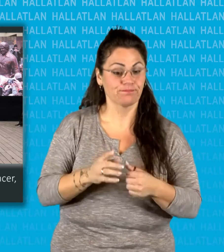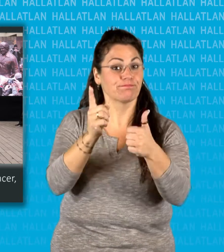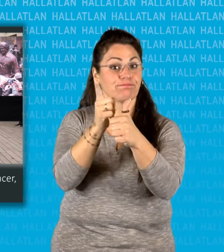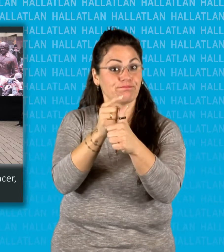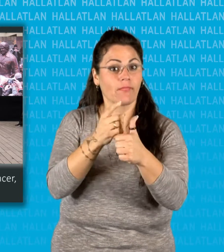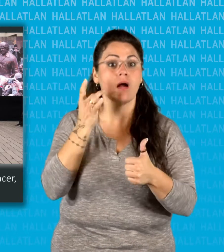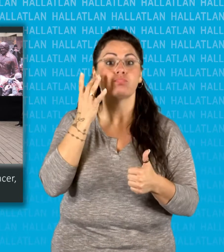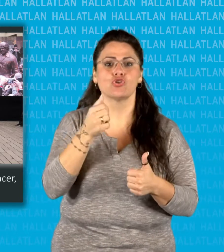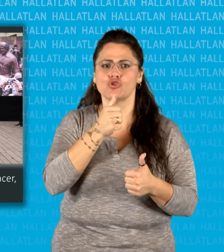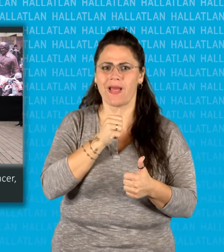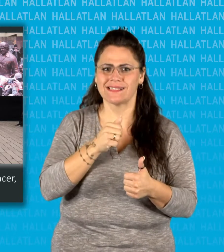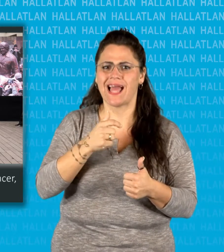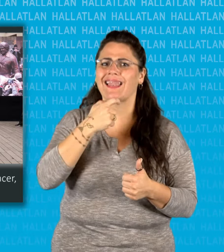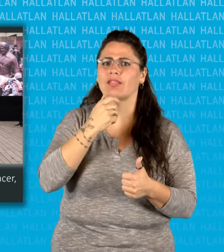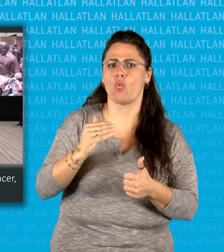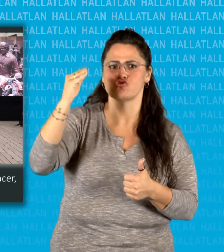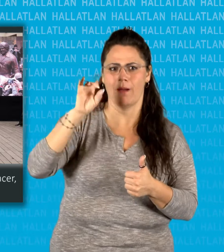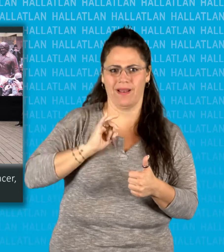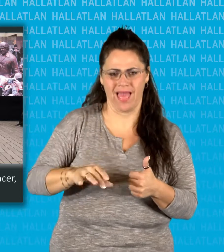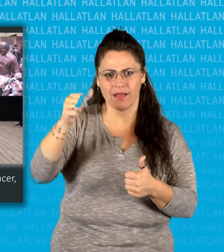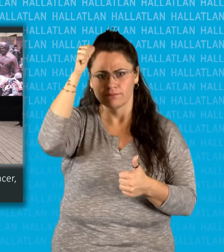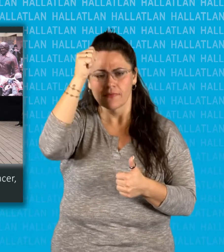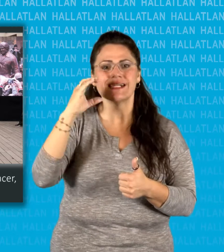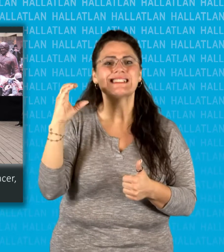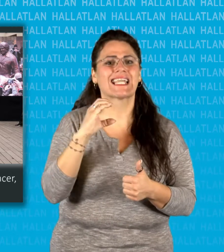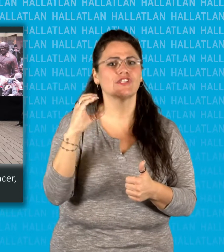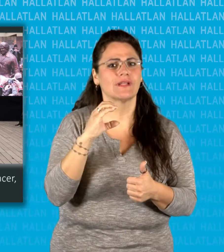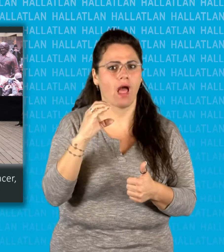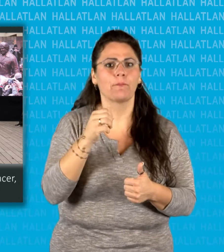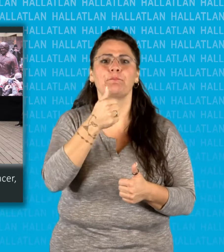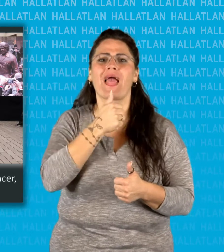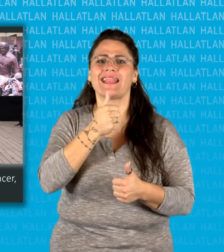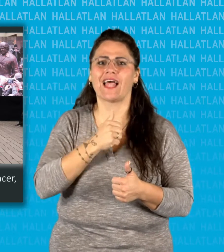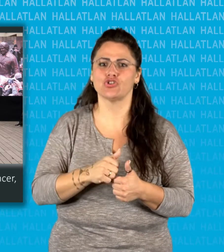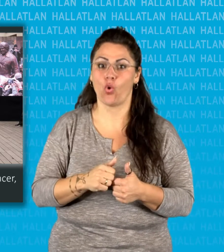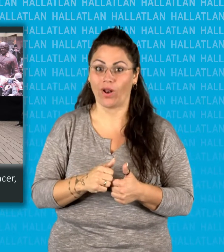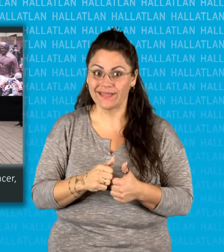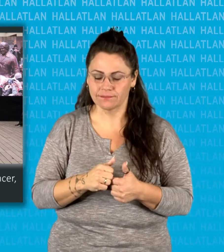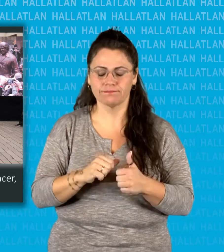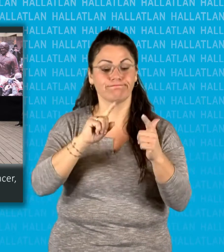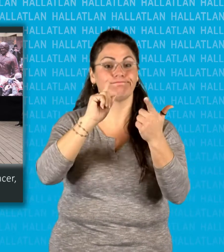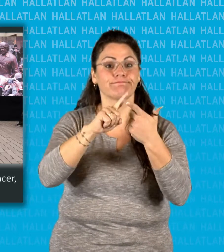Cristiana Pedersoli, Bud Spencer idősebbik lánya,